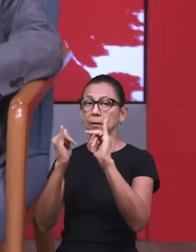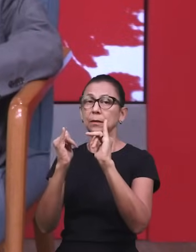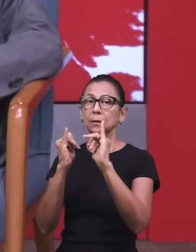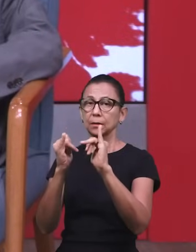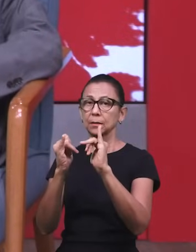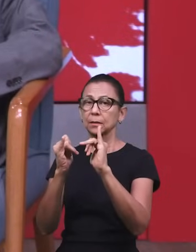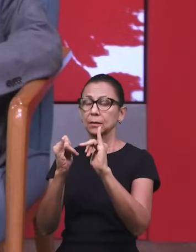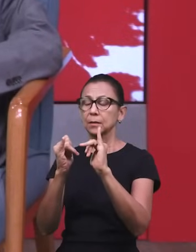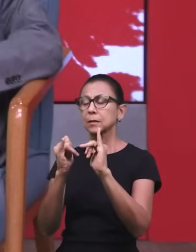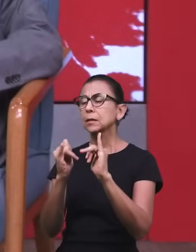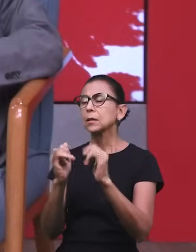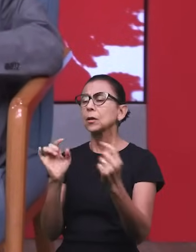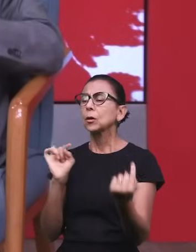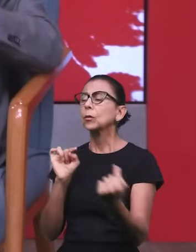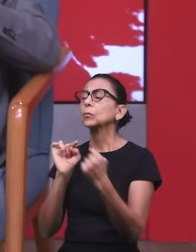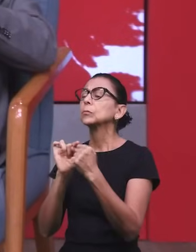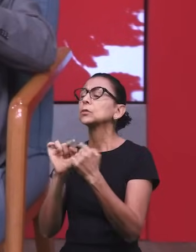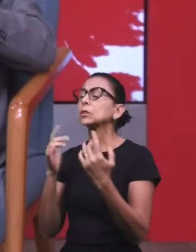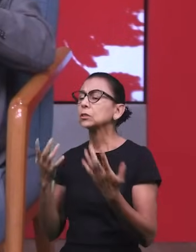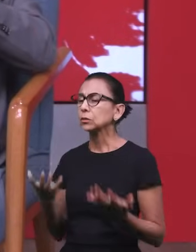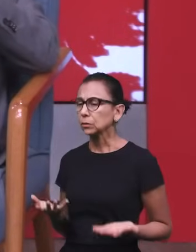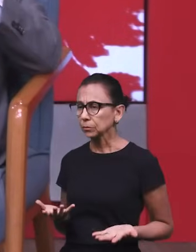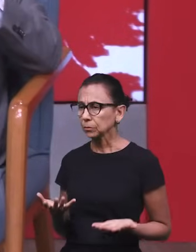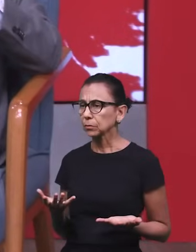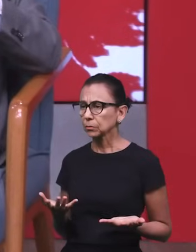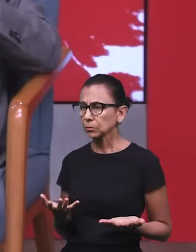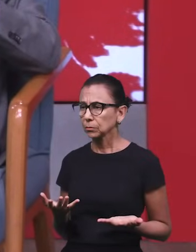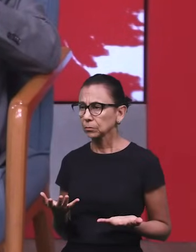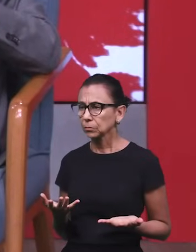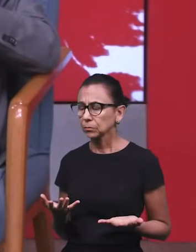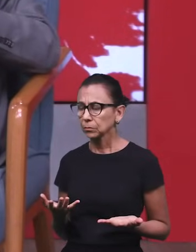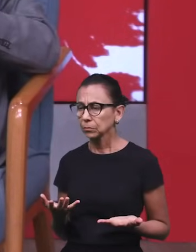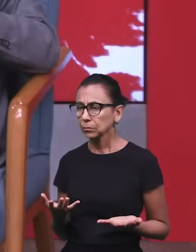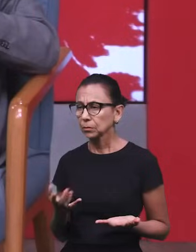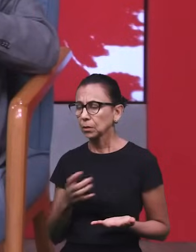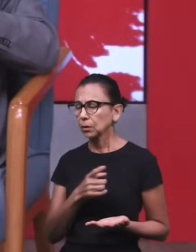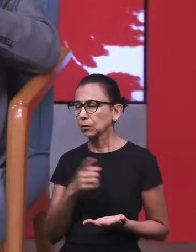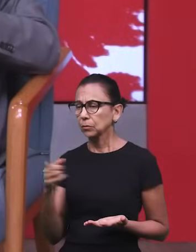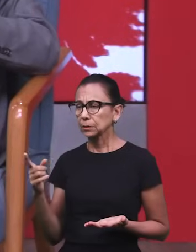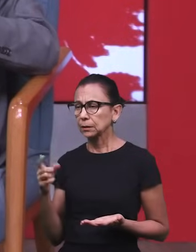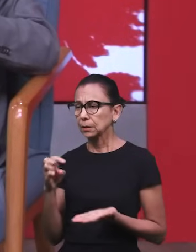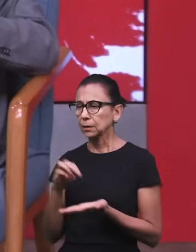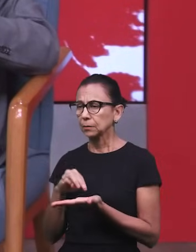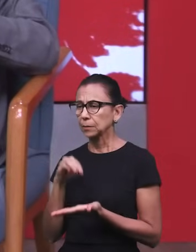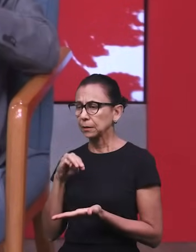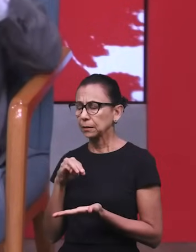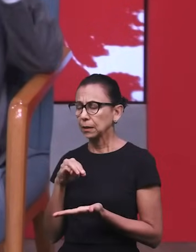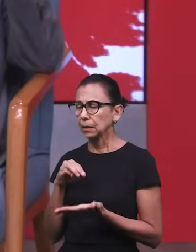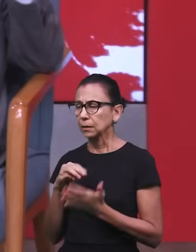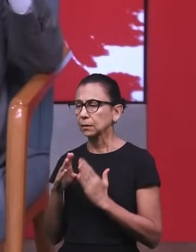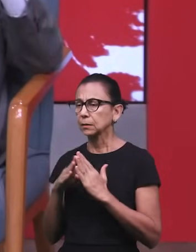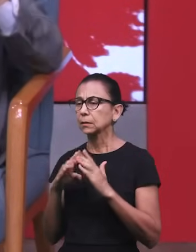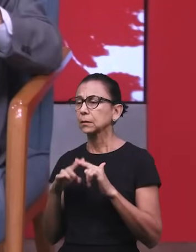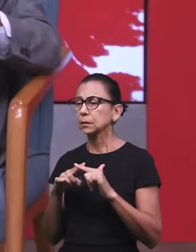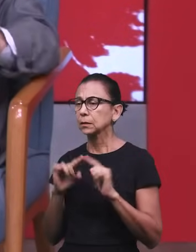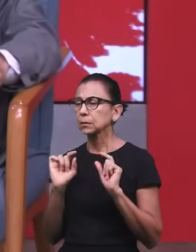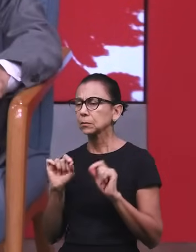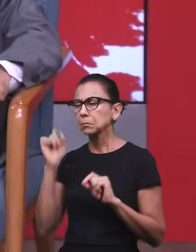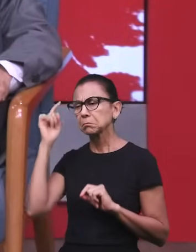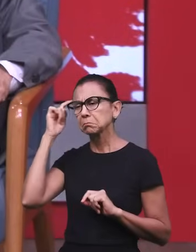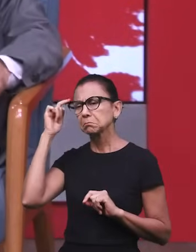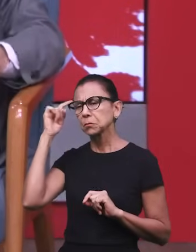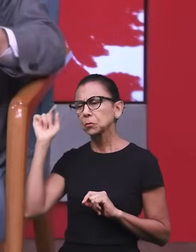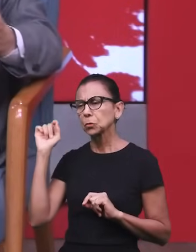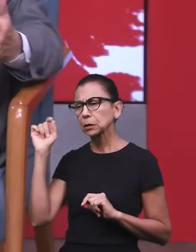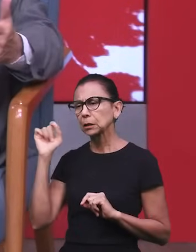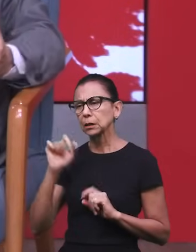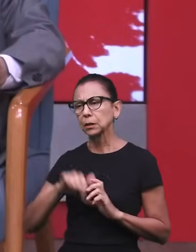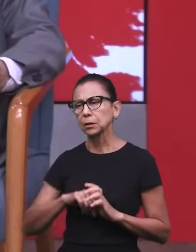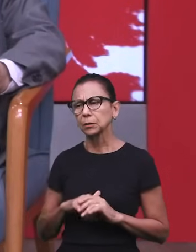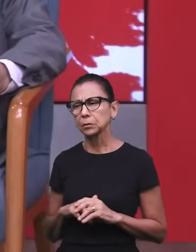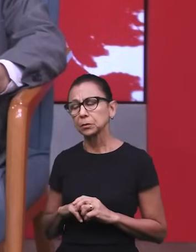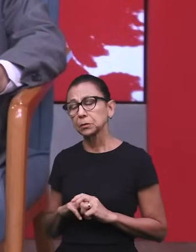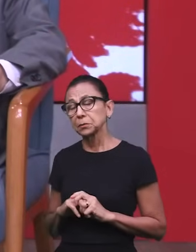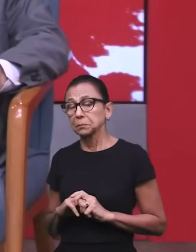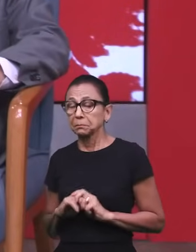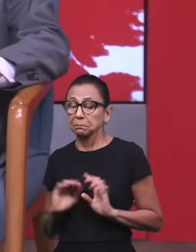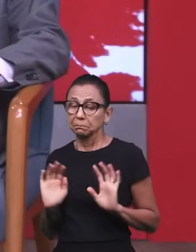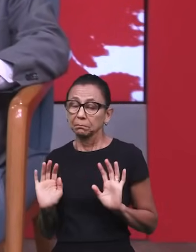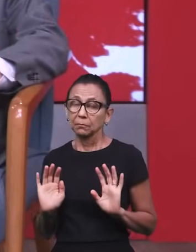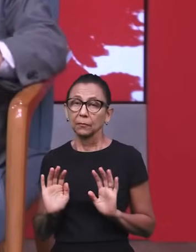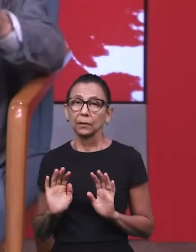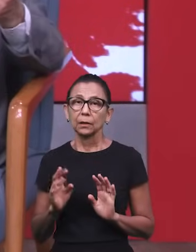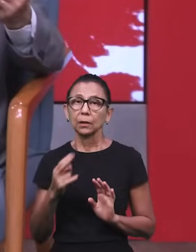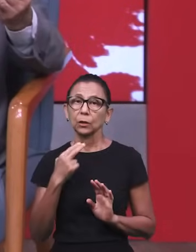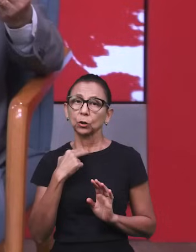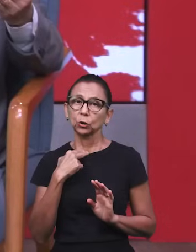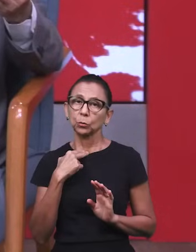Trombetas e festas qual o principal objetivo de tudo isso que que vocês pensaram É claro que eu